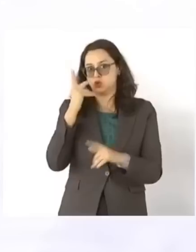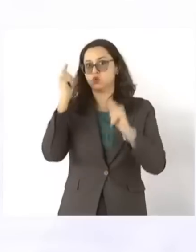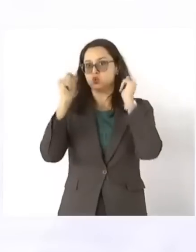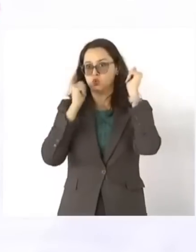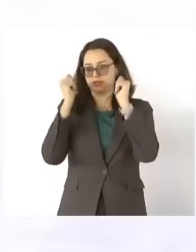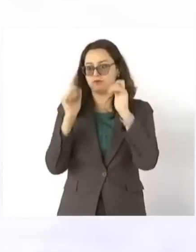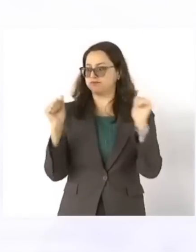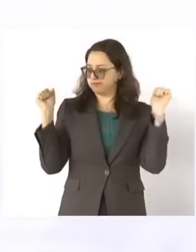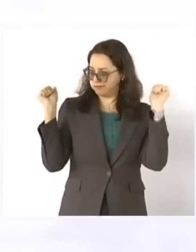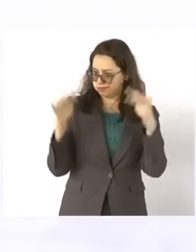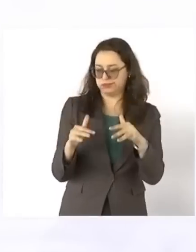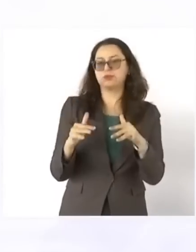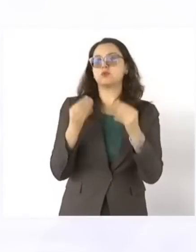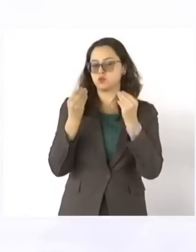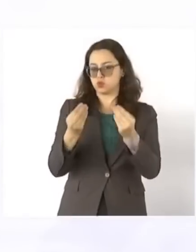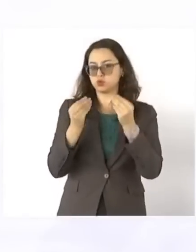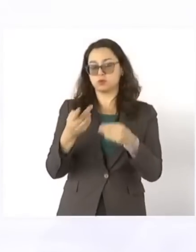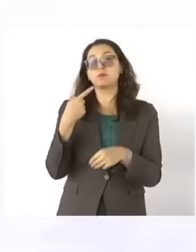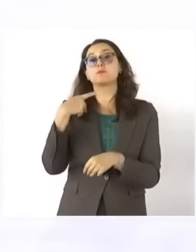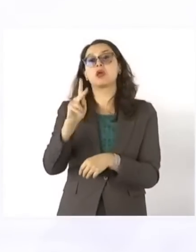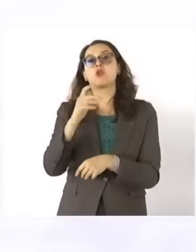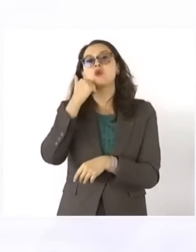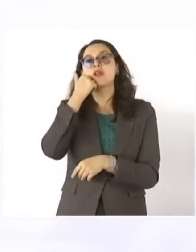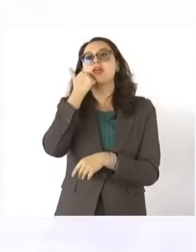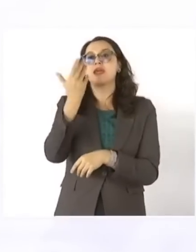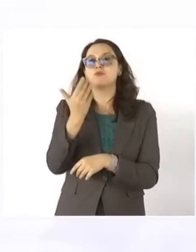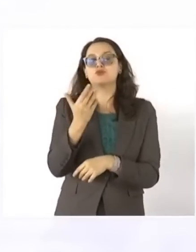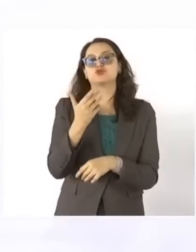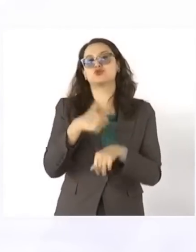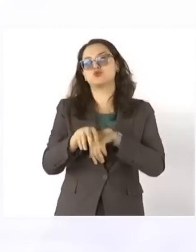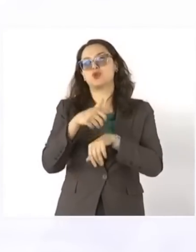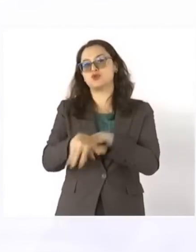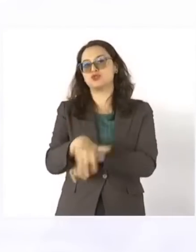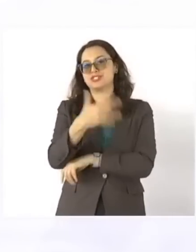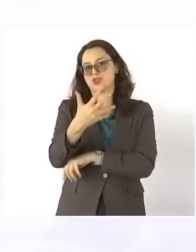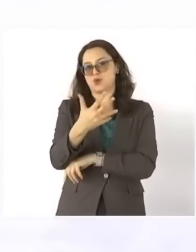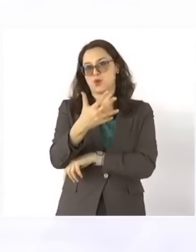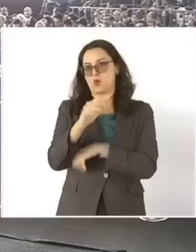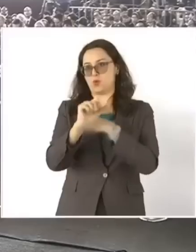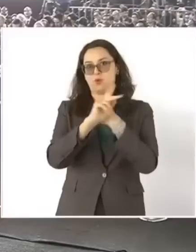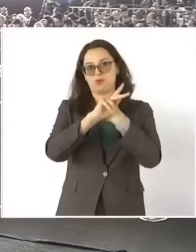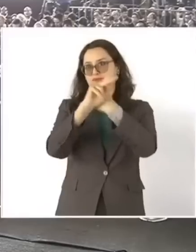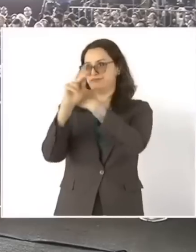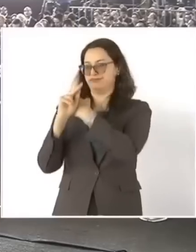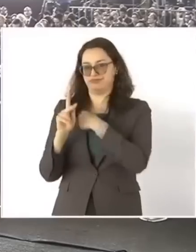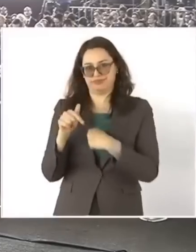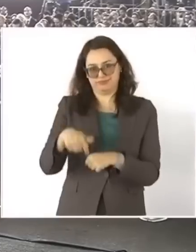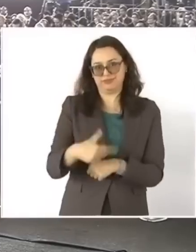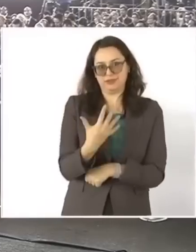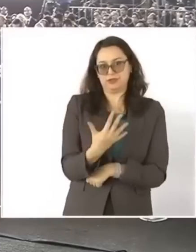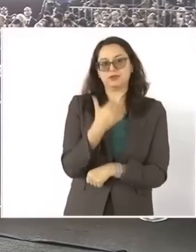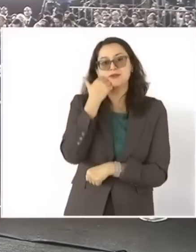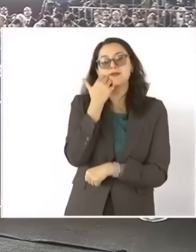pero queremos llegar a ser de los cinco países más visitados Y por supuesto una meta sustantiva